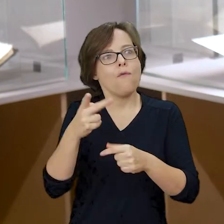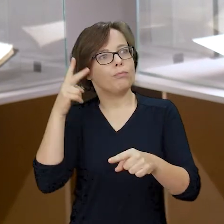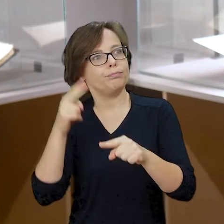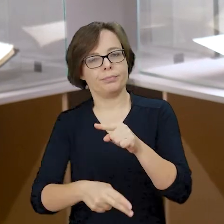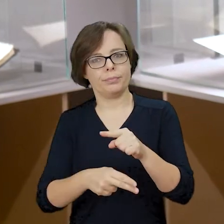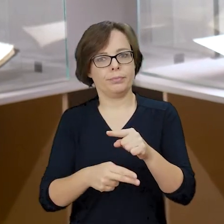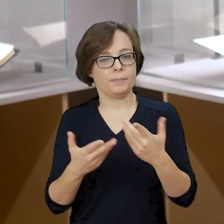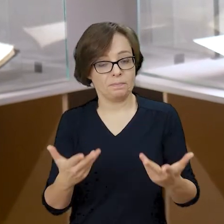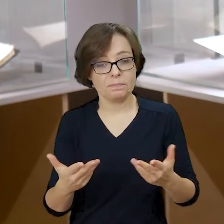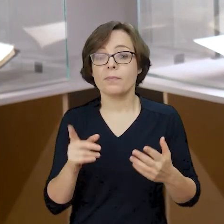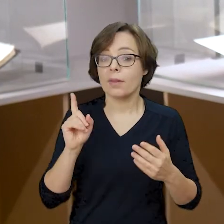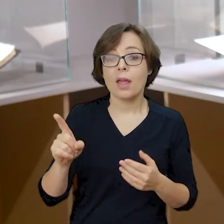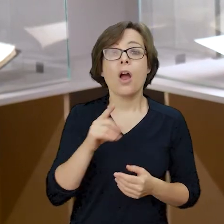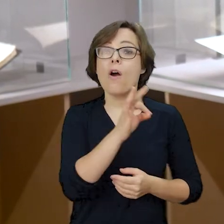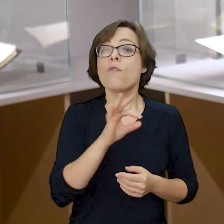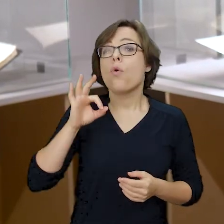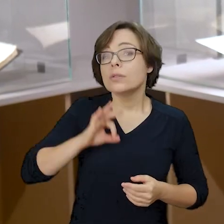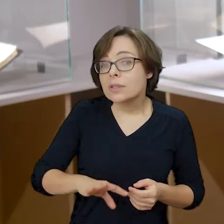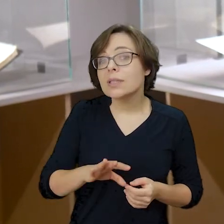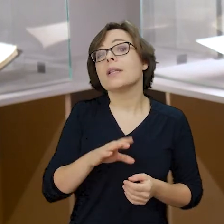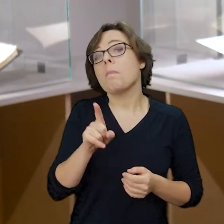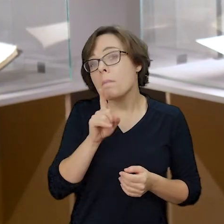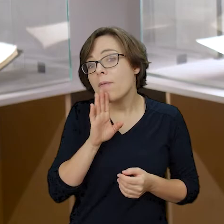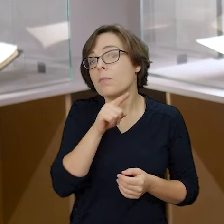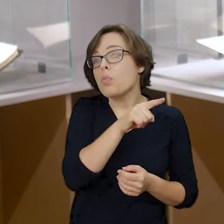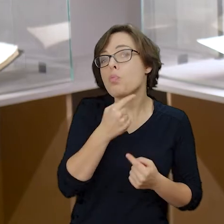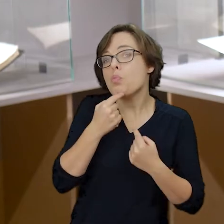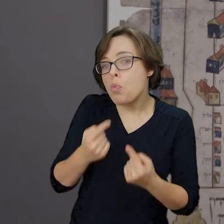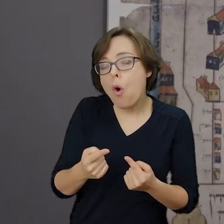Wedug przekazów jego syna, mówił iż nie miał pozwolenia od niebios.